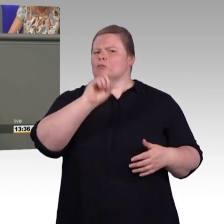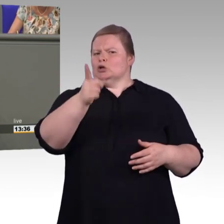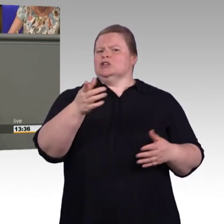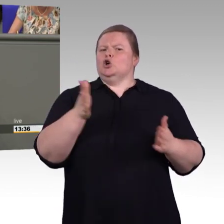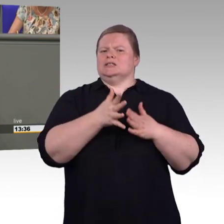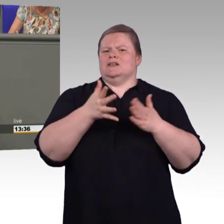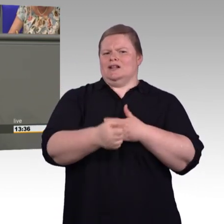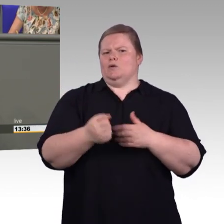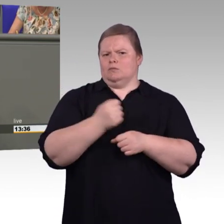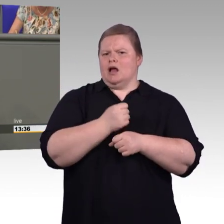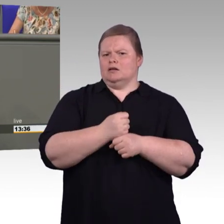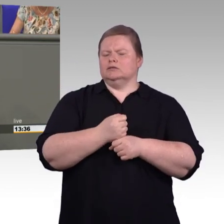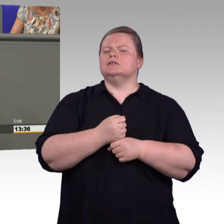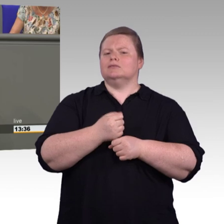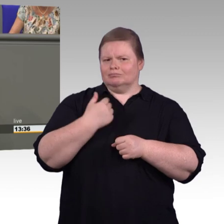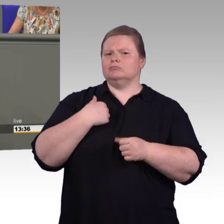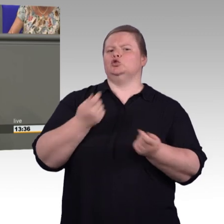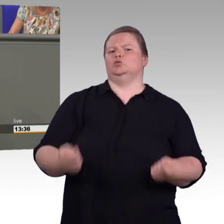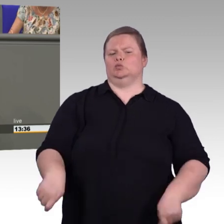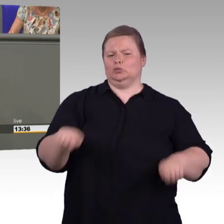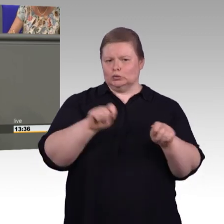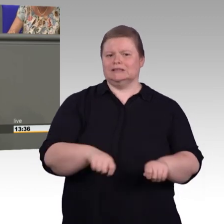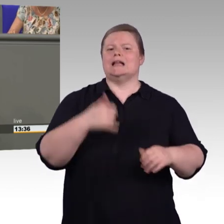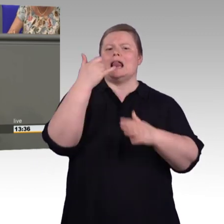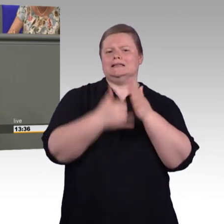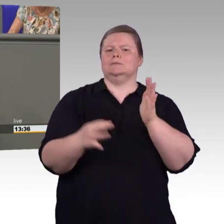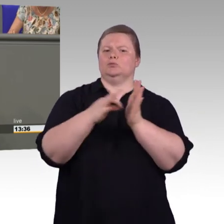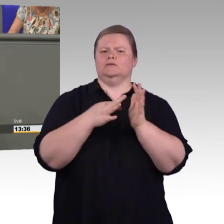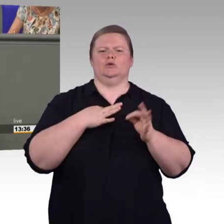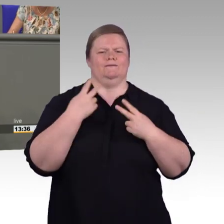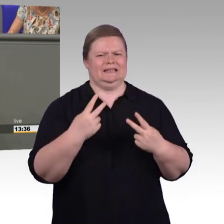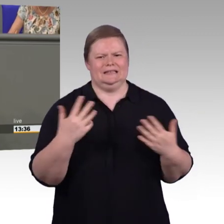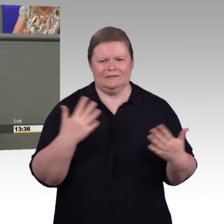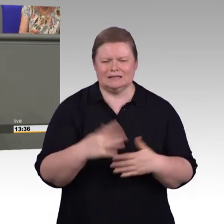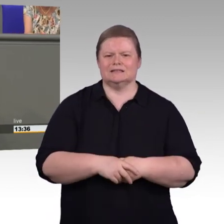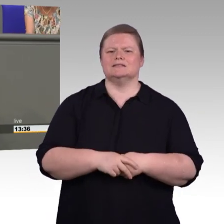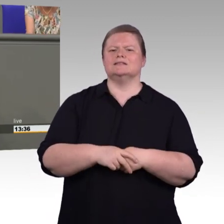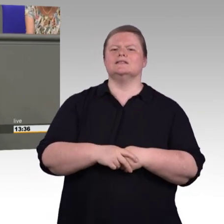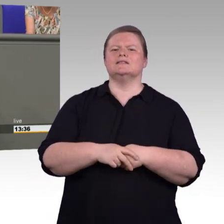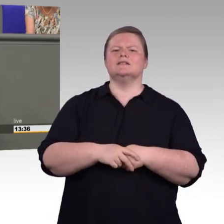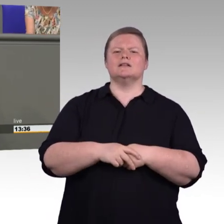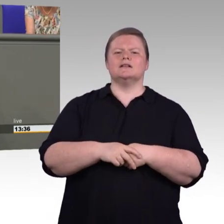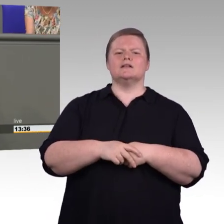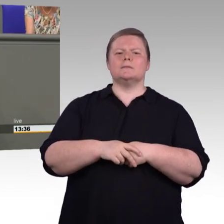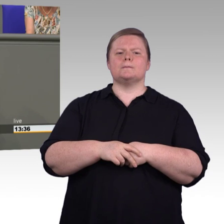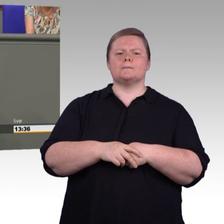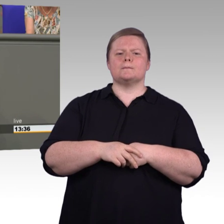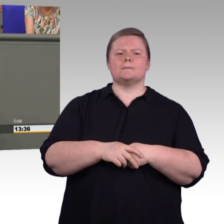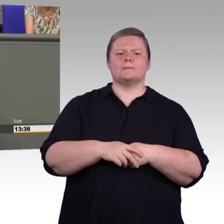entscheidet die soziale Stellung so viel über den Bildungserfolg von Kindern. Wenn wir sagen, es gibt das Recht auf Förderung, was besonders verankert werden muss,